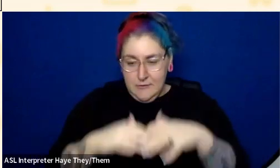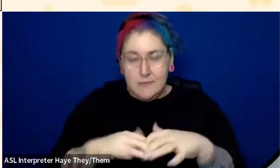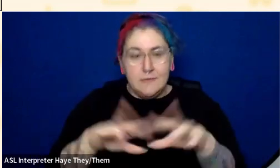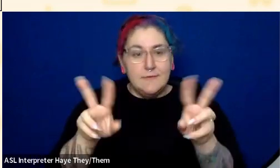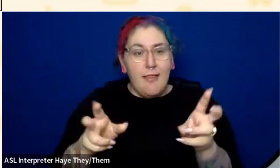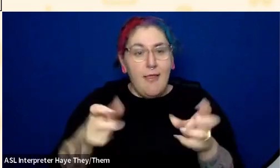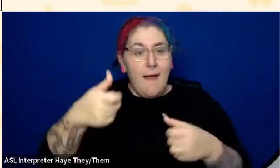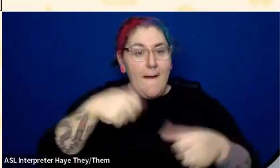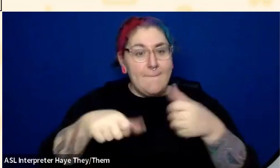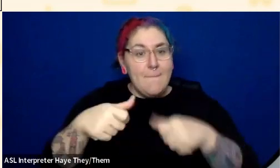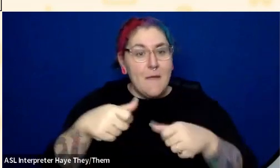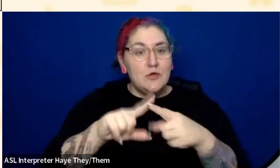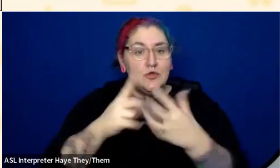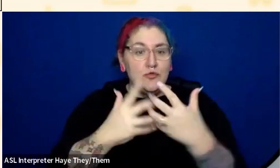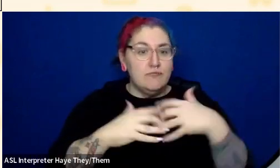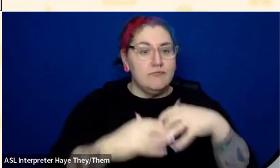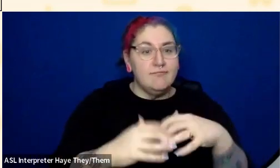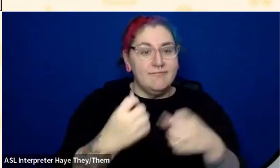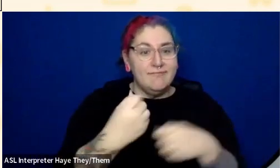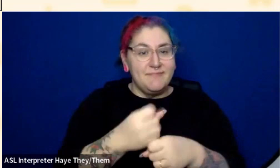o chocolate caliente en sus tazas sólo para poner una sonrisa en sus cara.